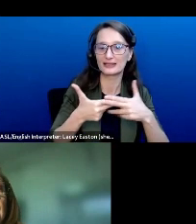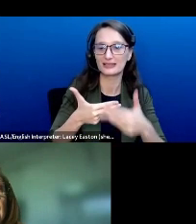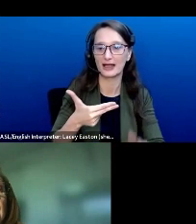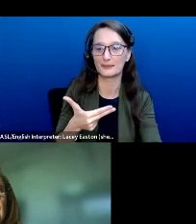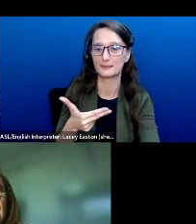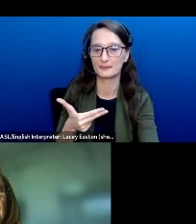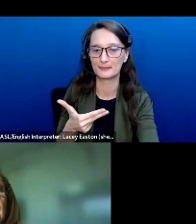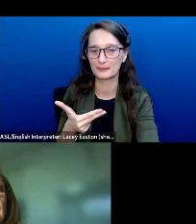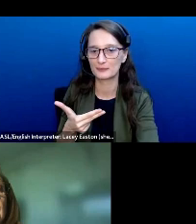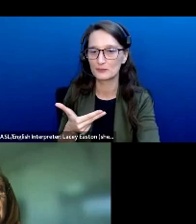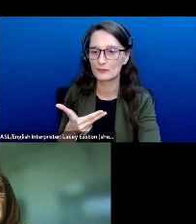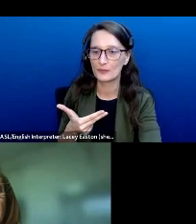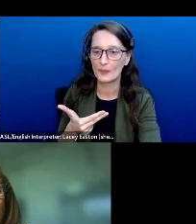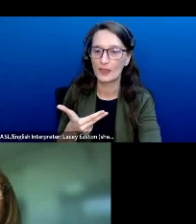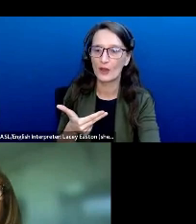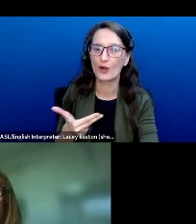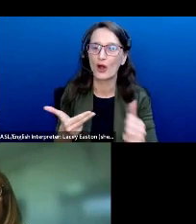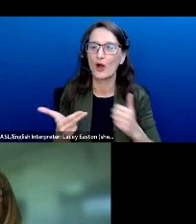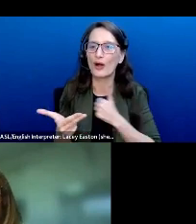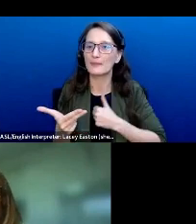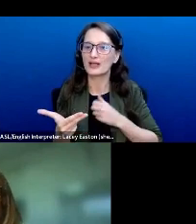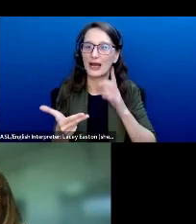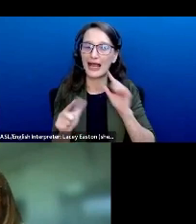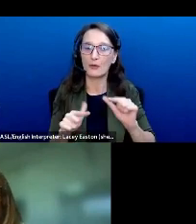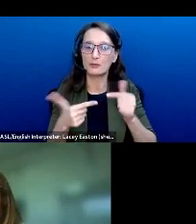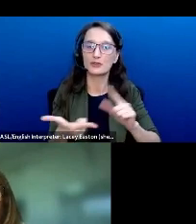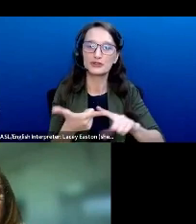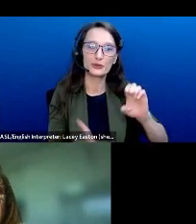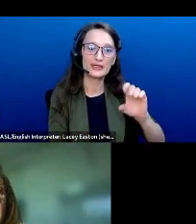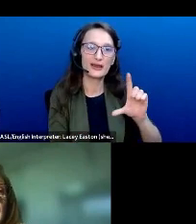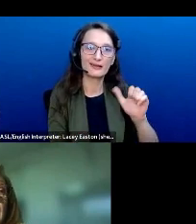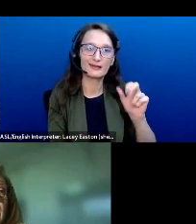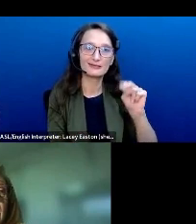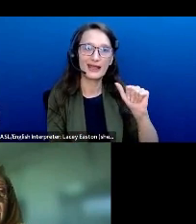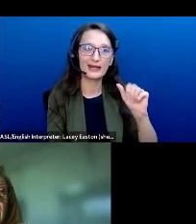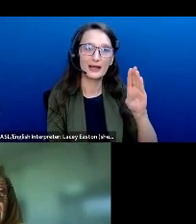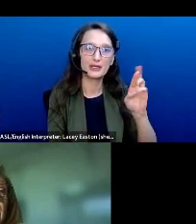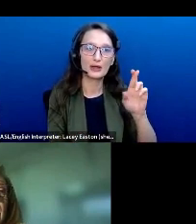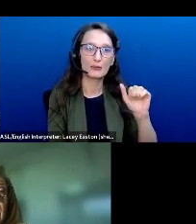lo siento voy a pasarle la palabra a Elena Bramble de Rowell ella compartirá algunas